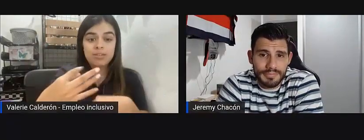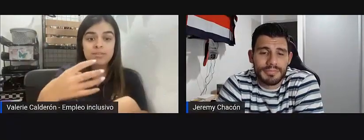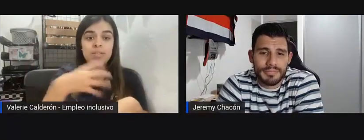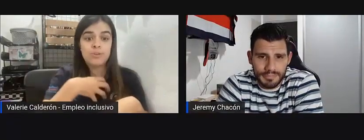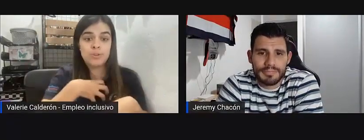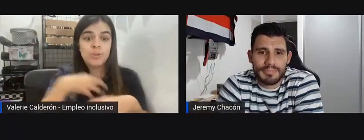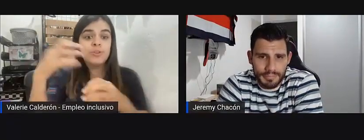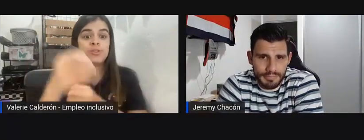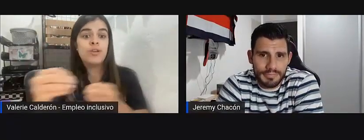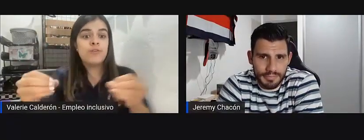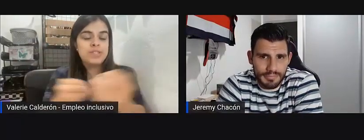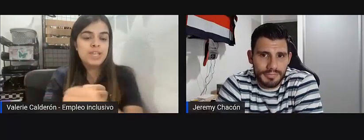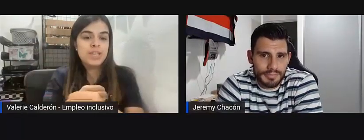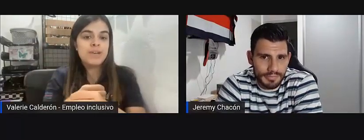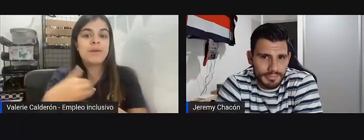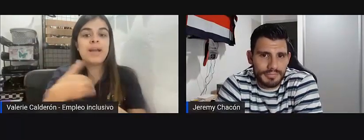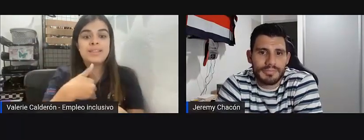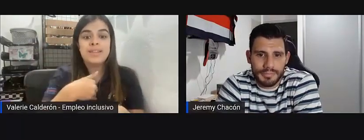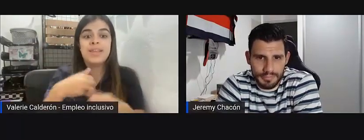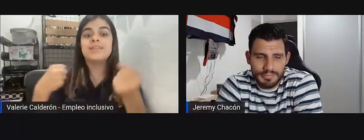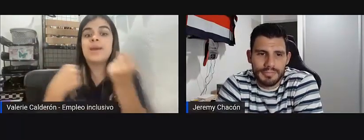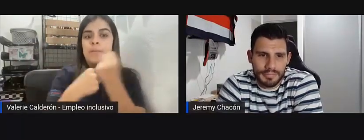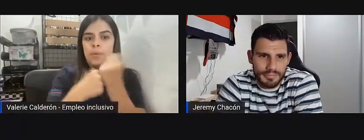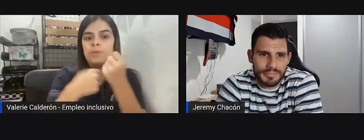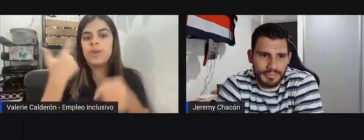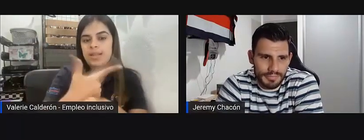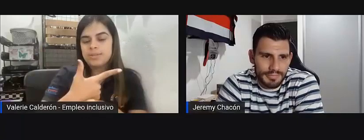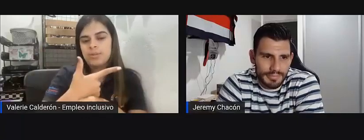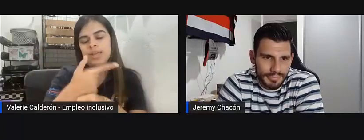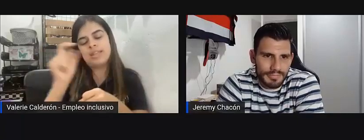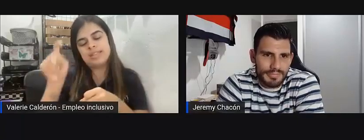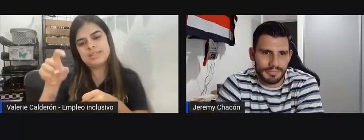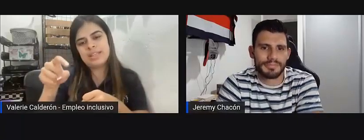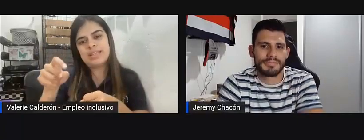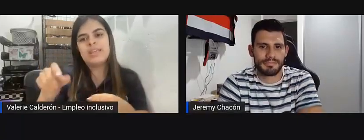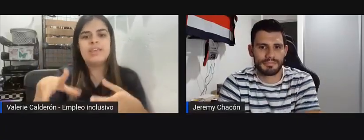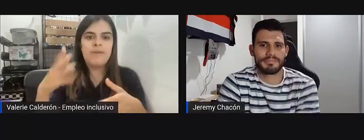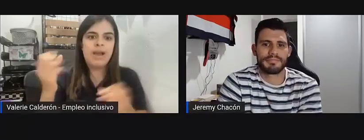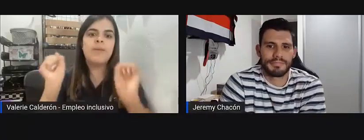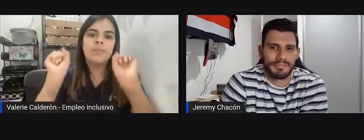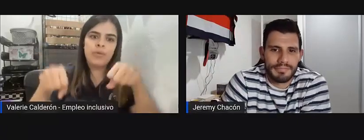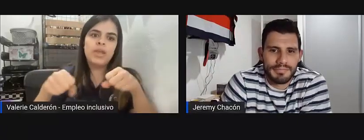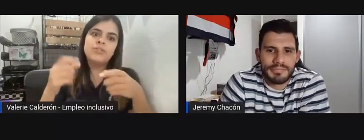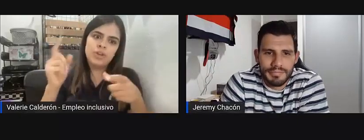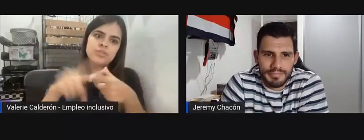de nosotros en la oficina van a tener ese apoyo en lesco que necesitan y que van a poder entonces